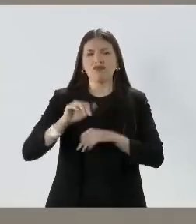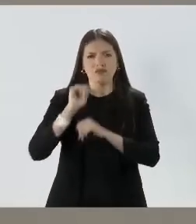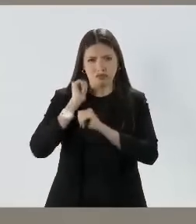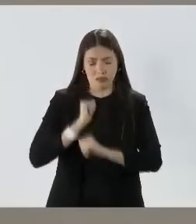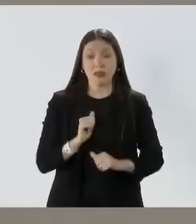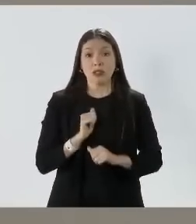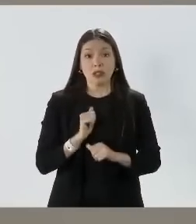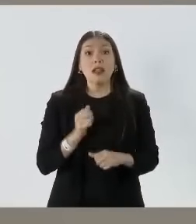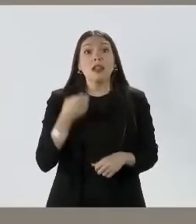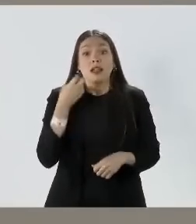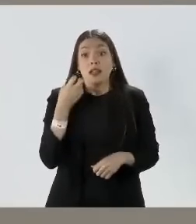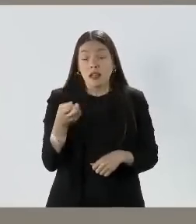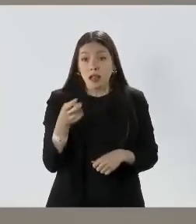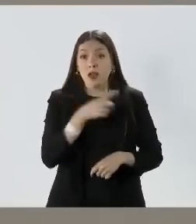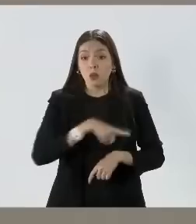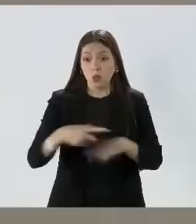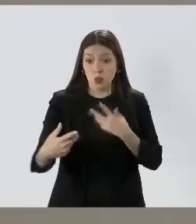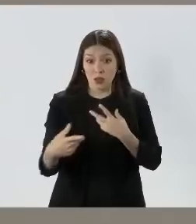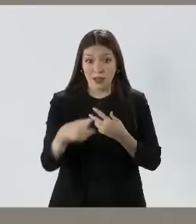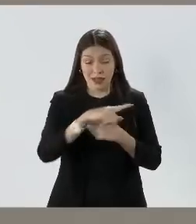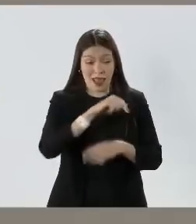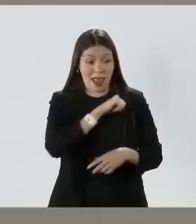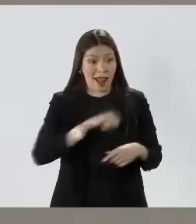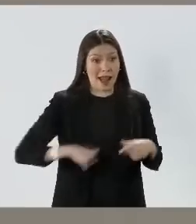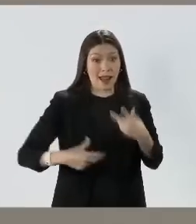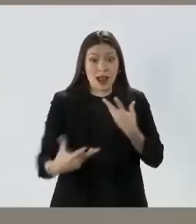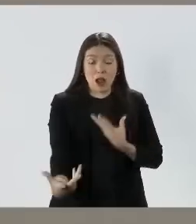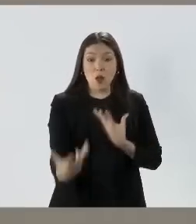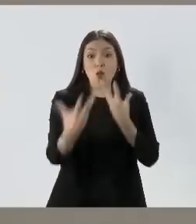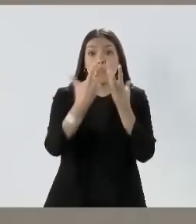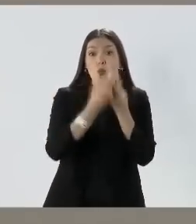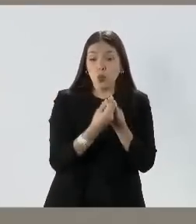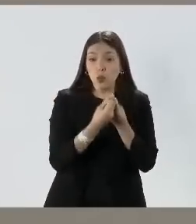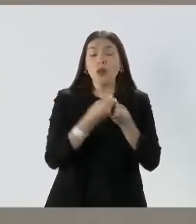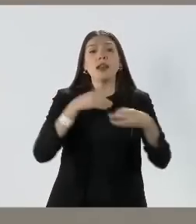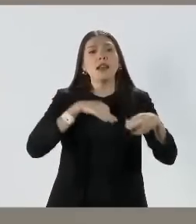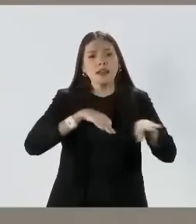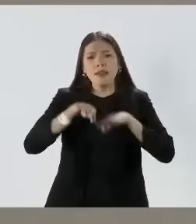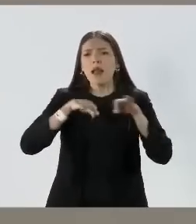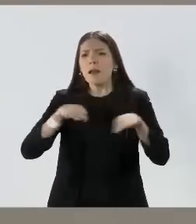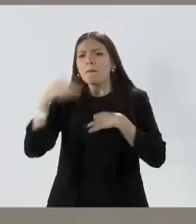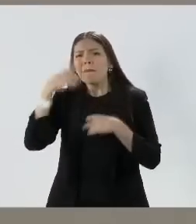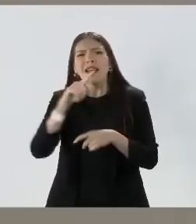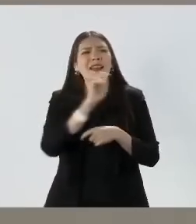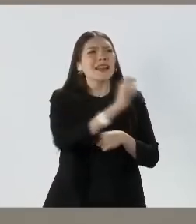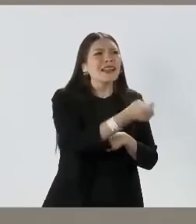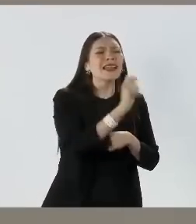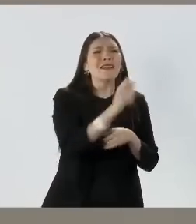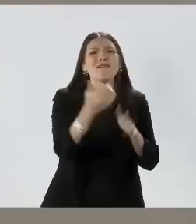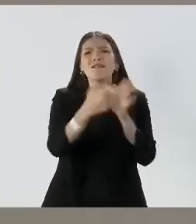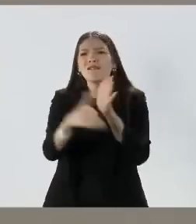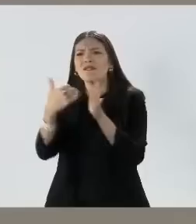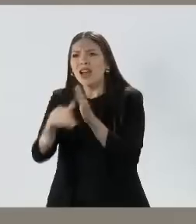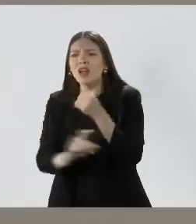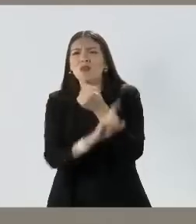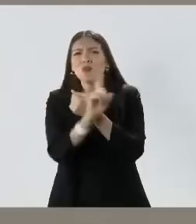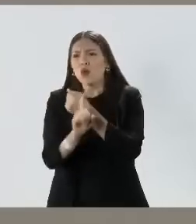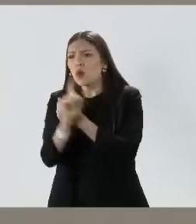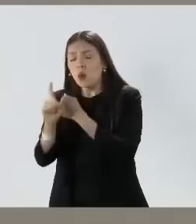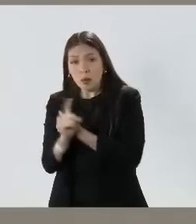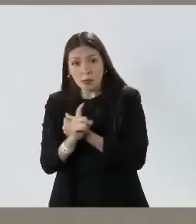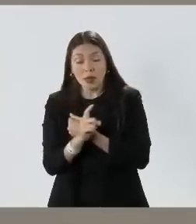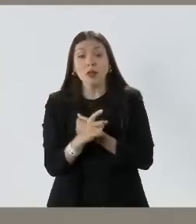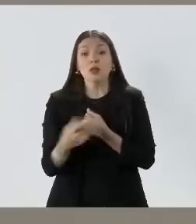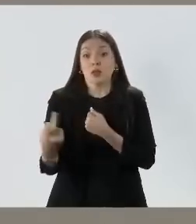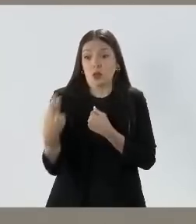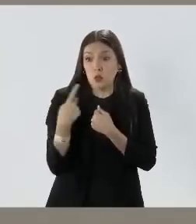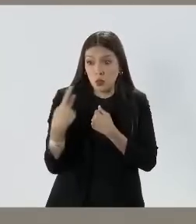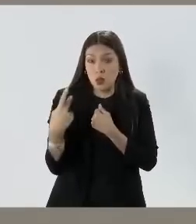resolver los grandes desafíos que tienen en sus alcaldías cobern juntos esta gran